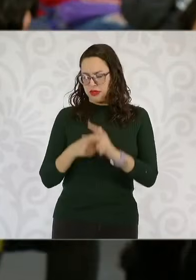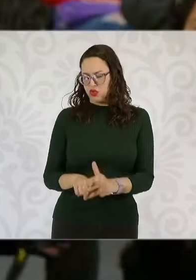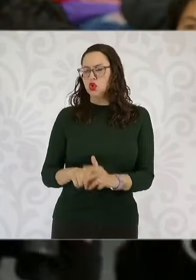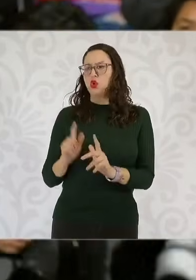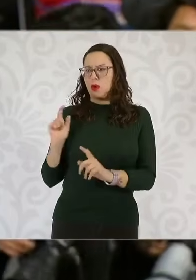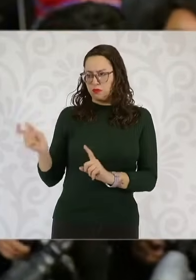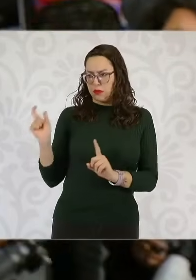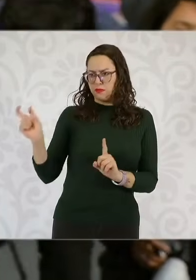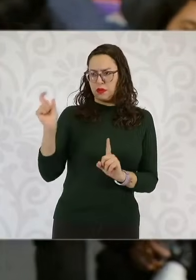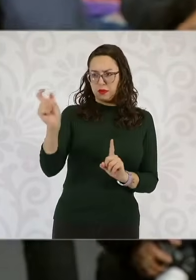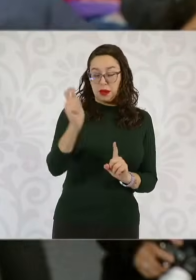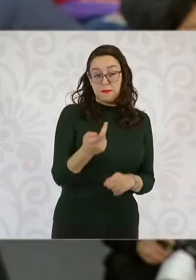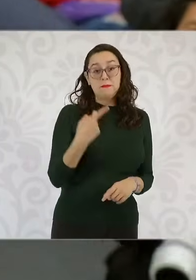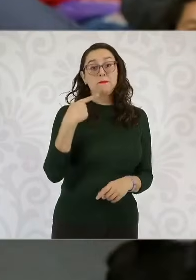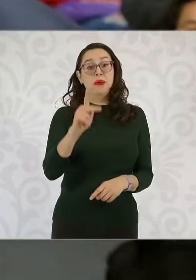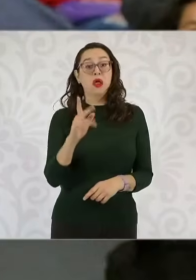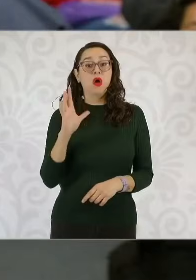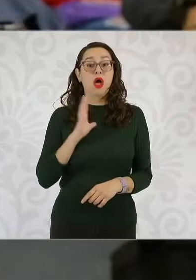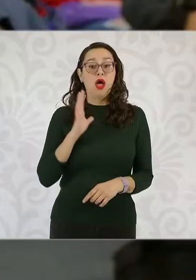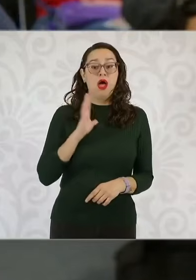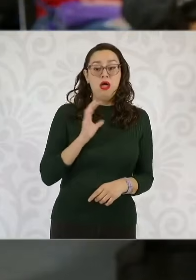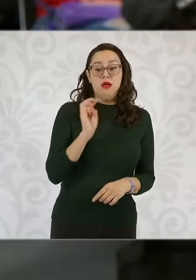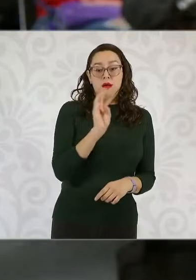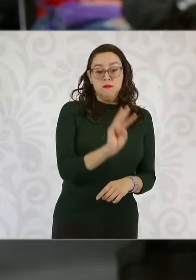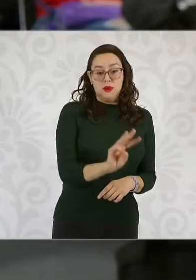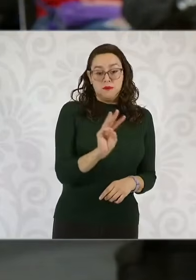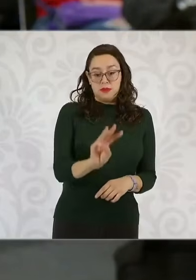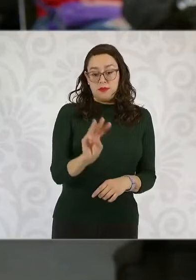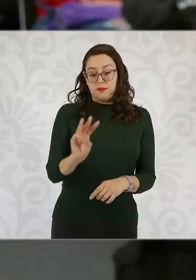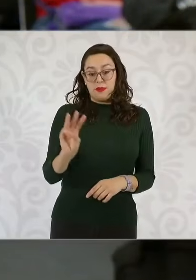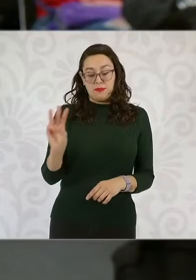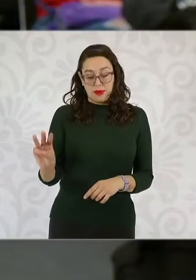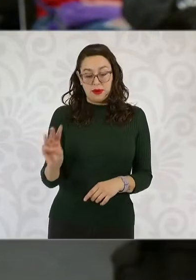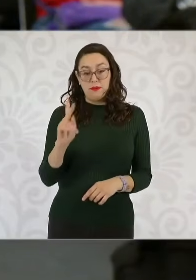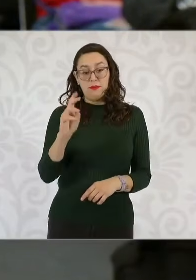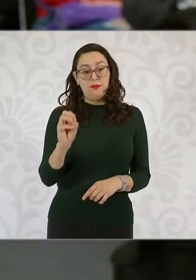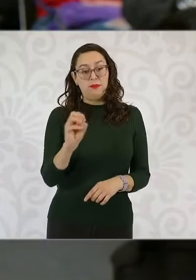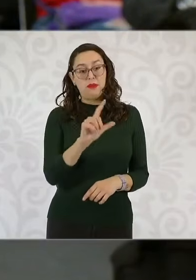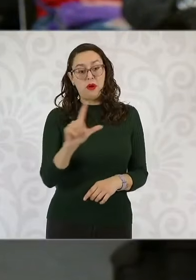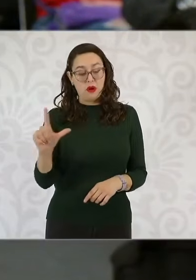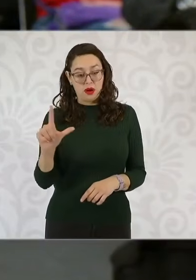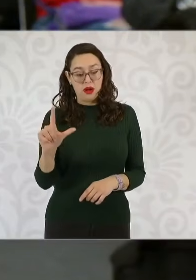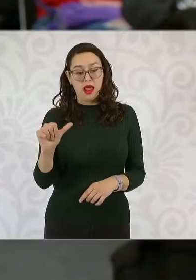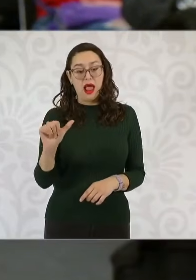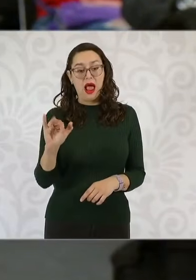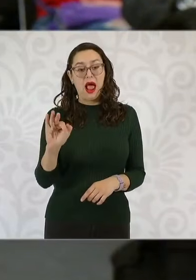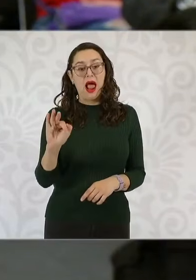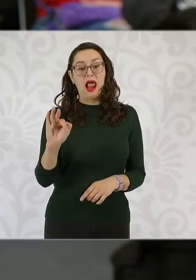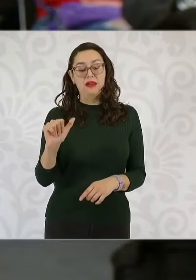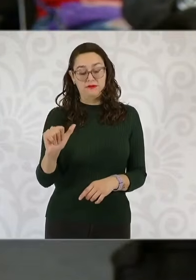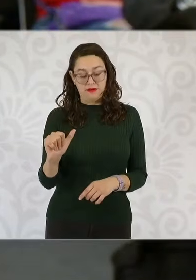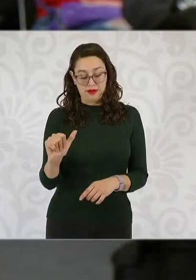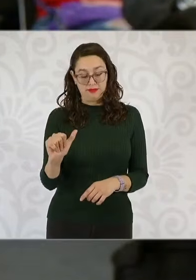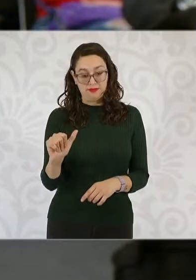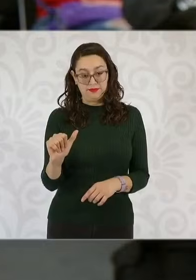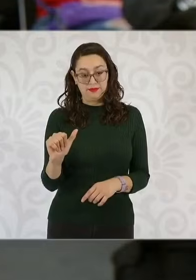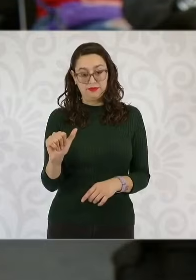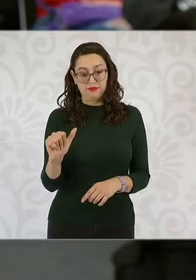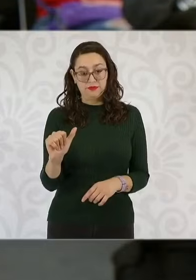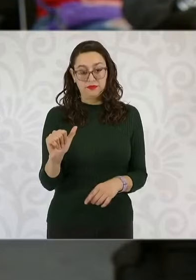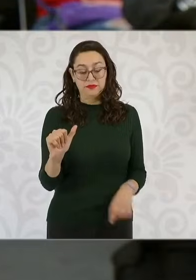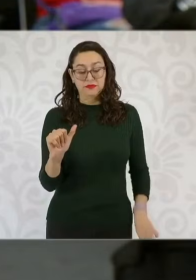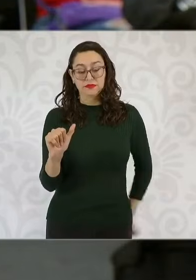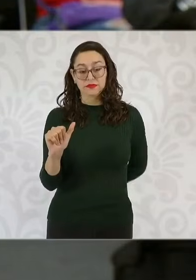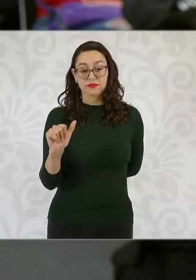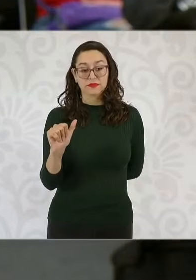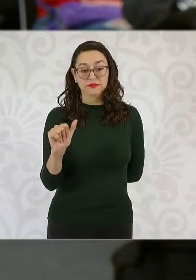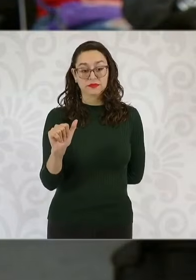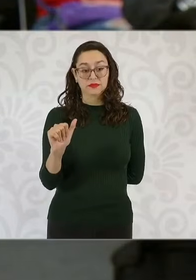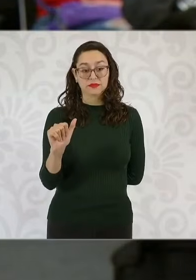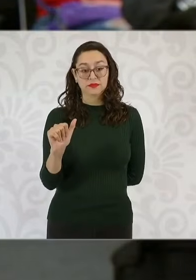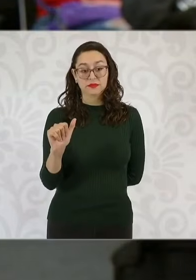subdirección de producción eh de región marina sureste Pues precisamente en esta plataforma eh